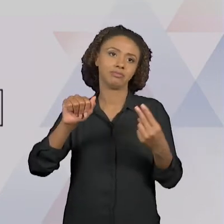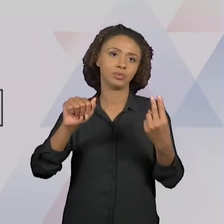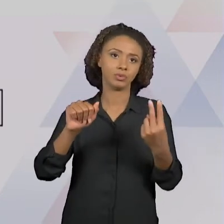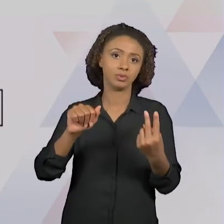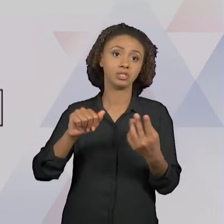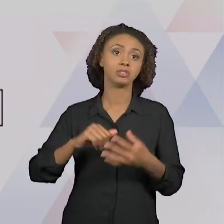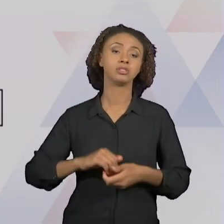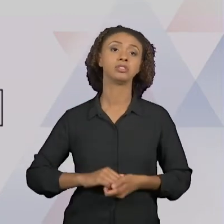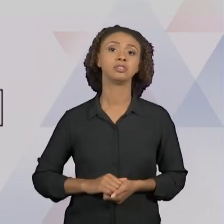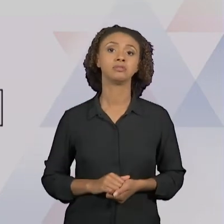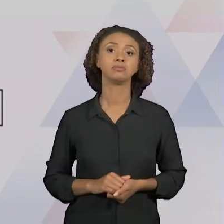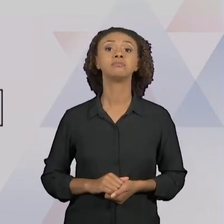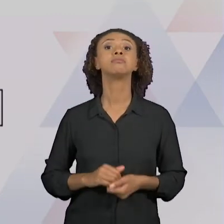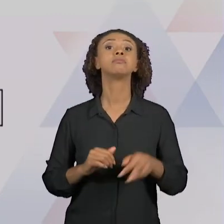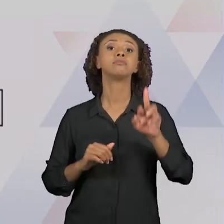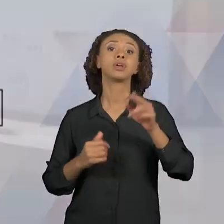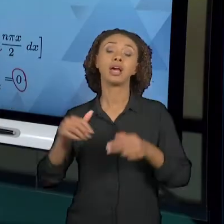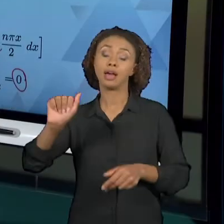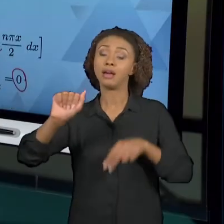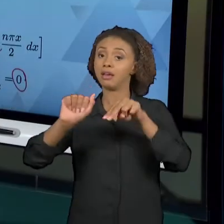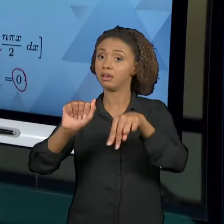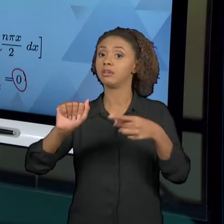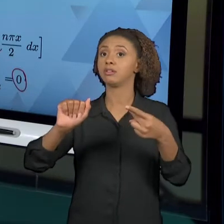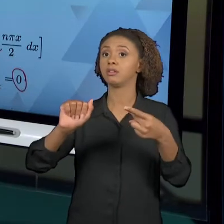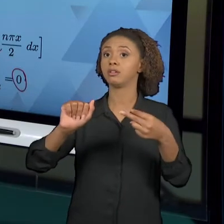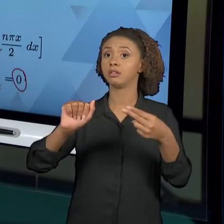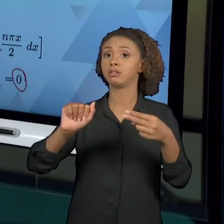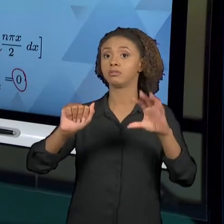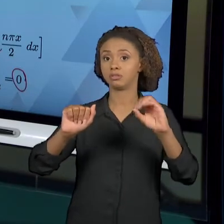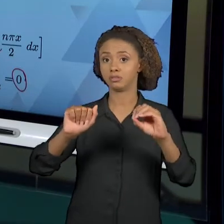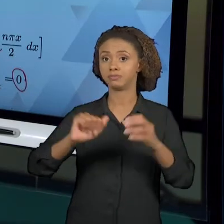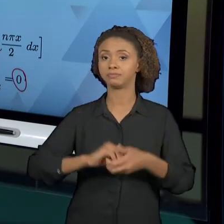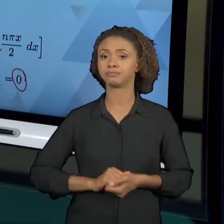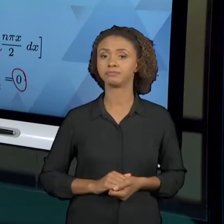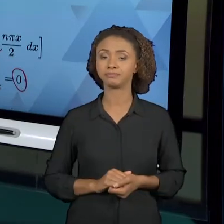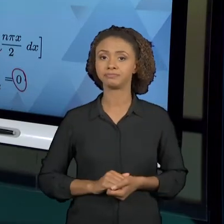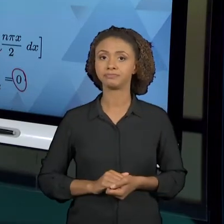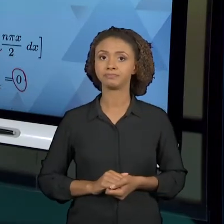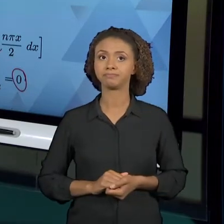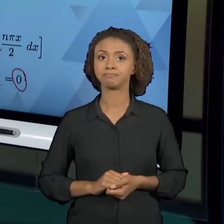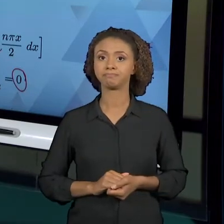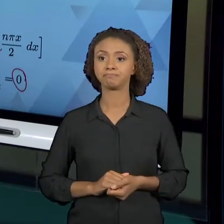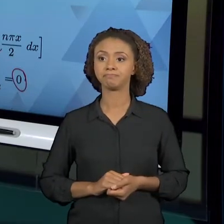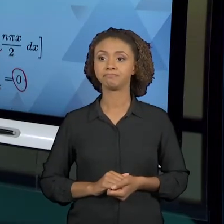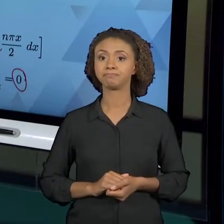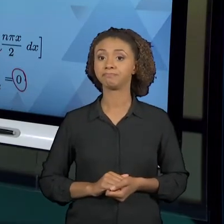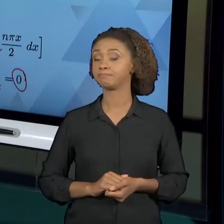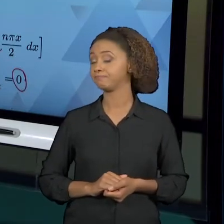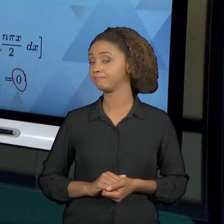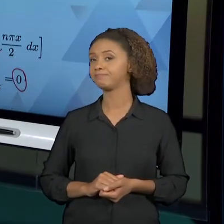O QUE EU FALEI NÃO ESTÁ CORRETO. O "AN" SÃO DUAS